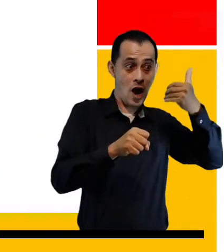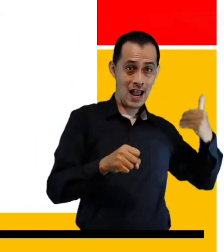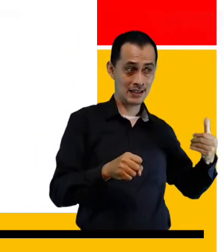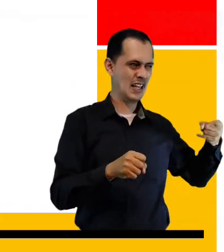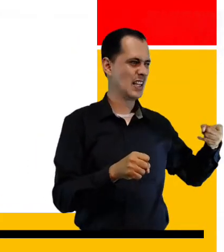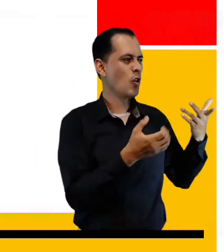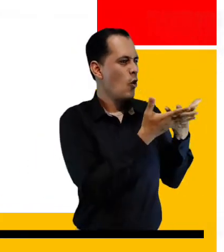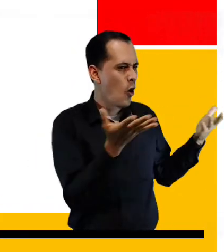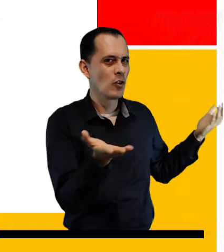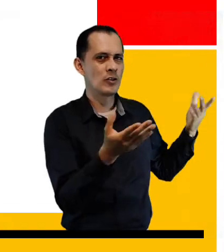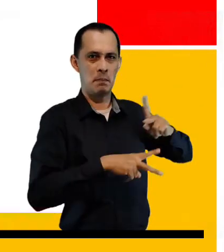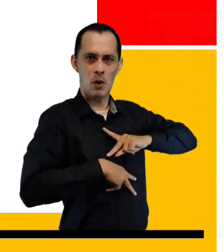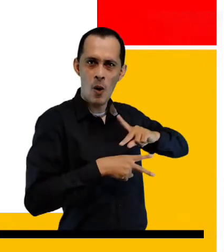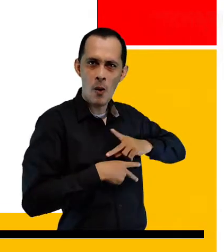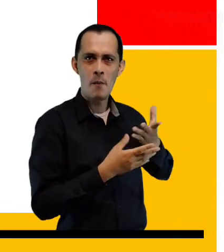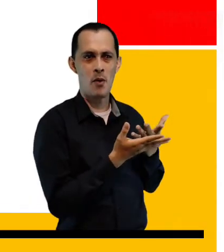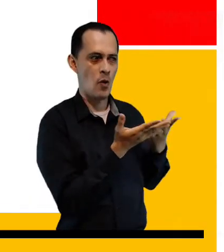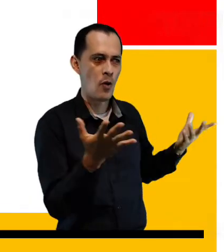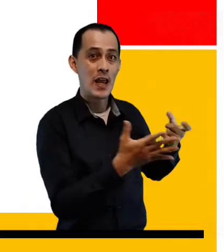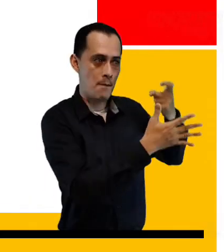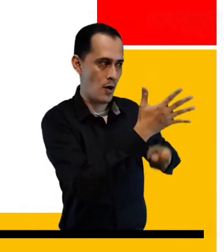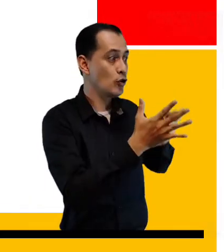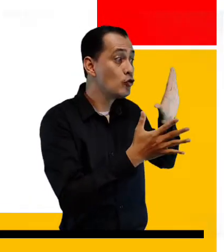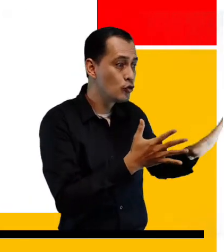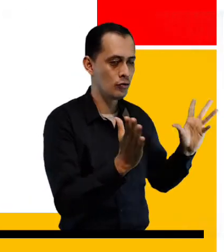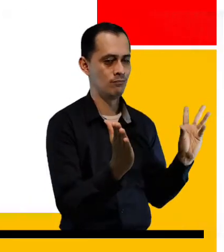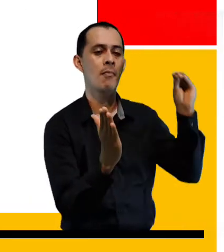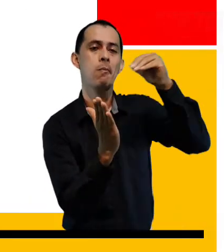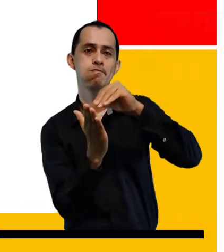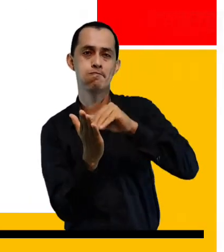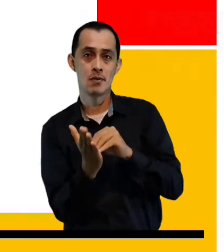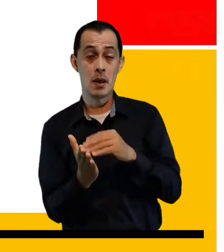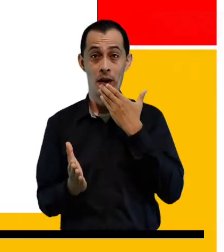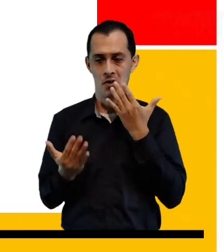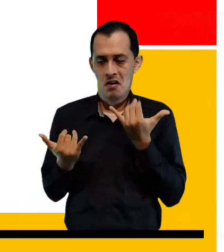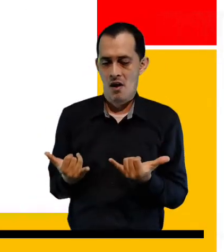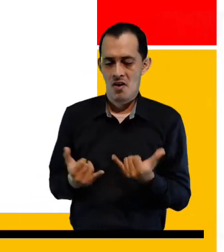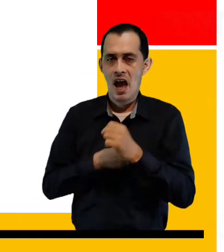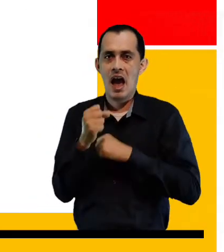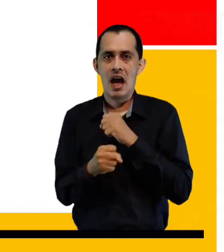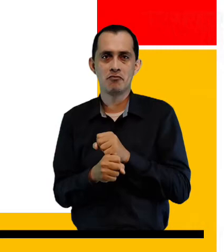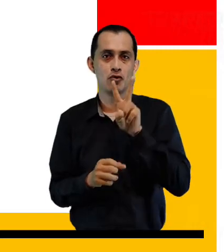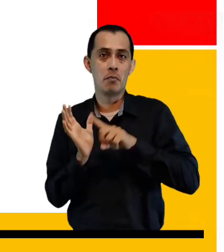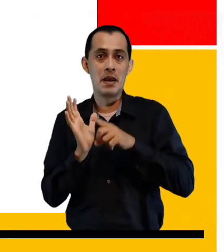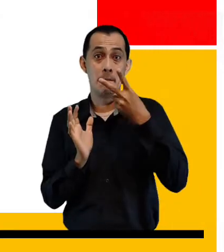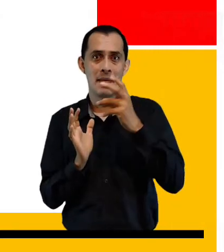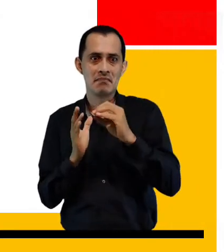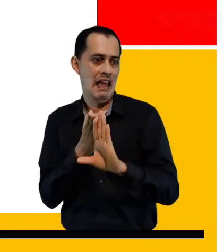es decir, si estamos en 2020 debemos declarar renta sobre el 2019 y así sucesivamente,